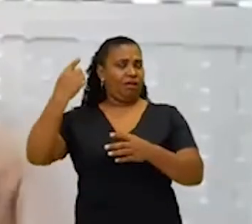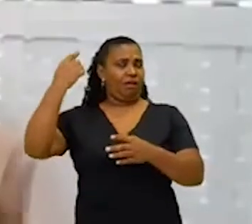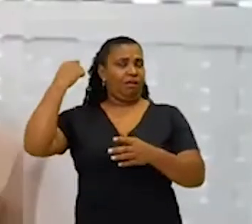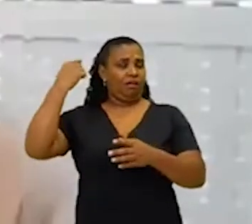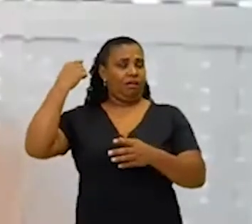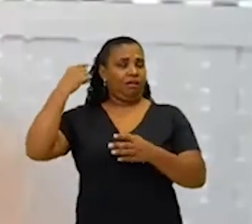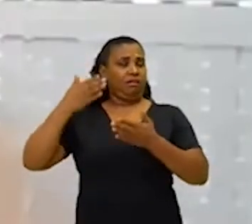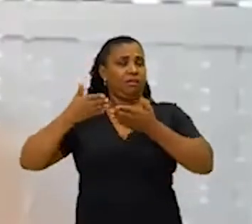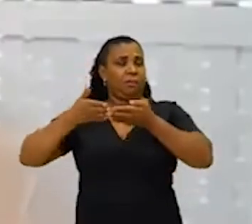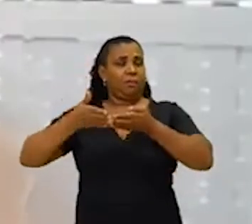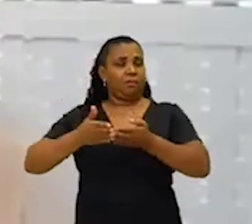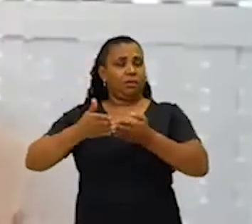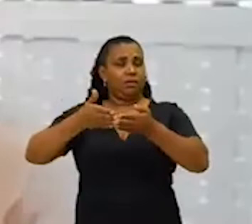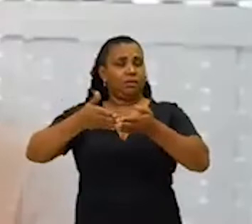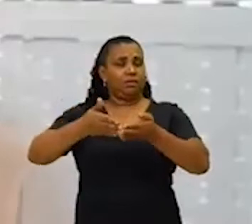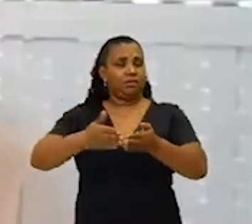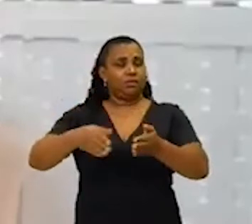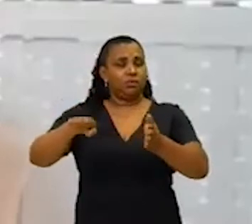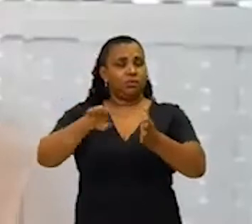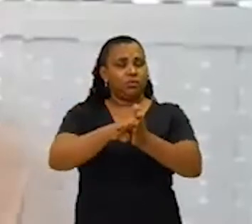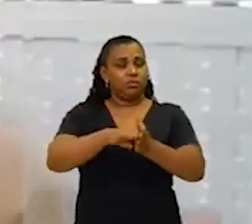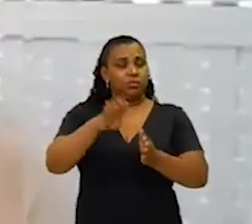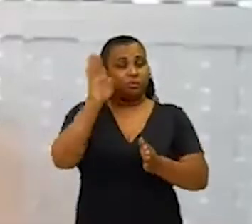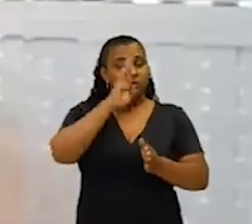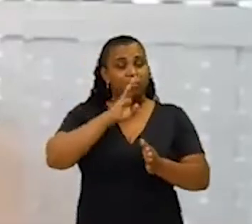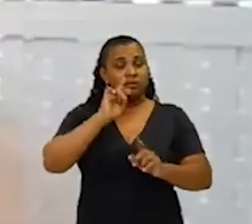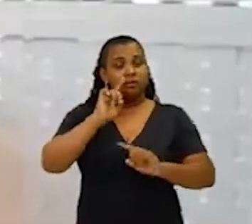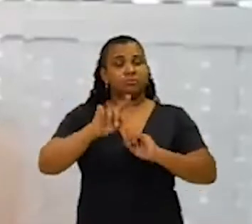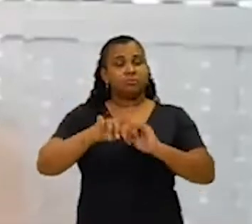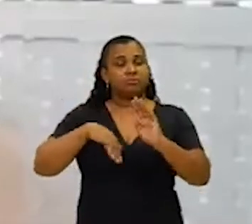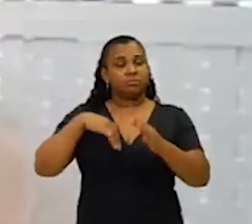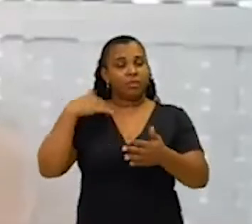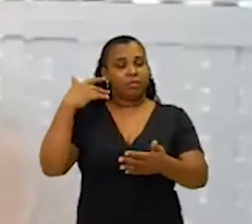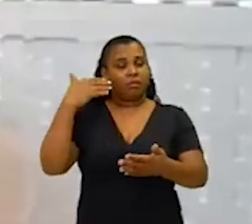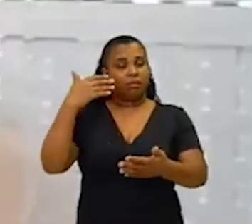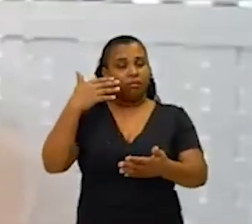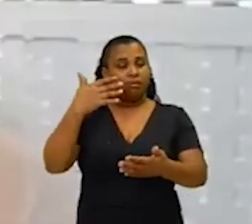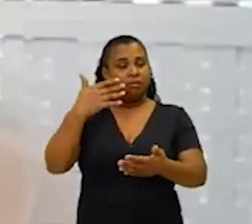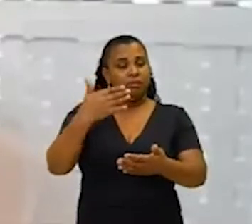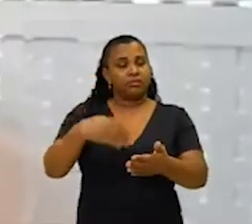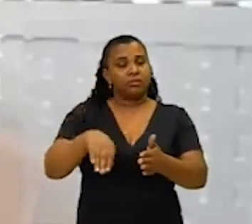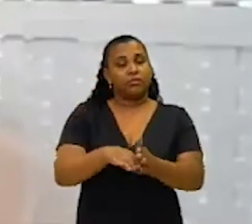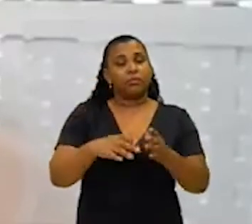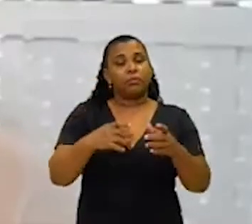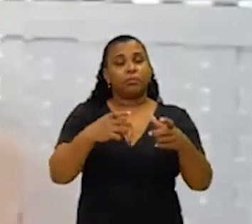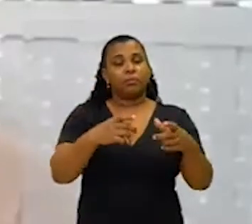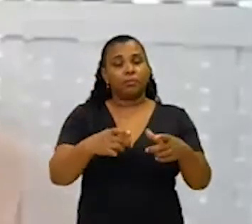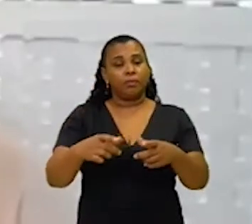Brasil passa por Renildo e chega aqui a momento de resistências como de Corpos marielles como